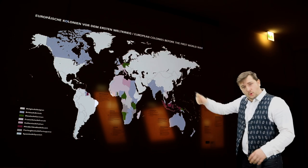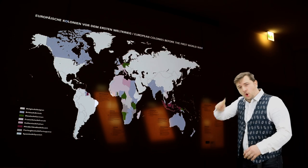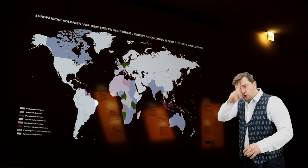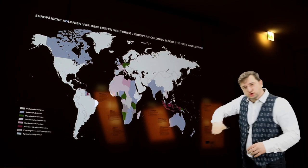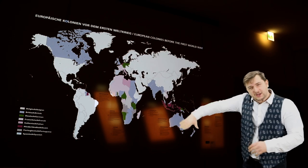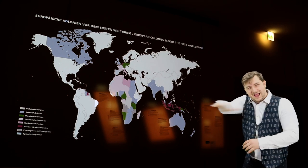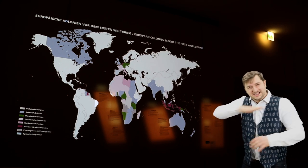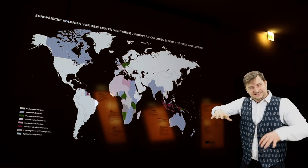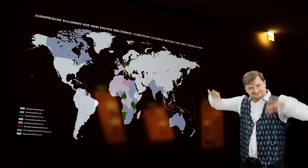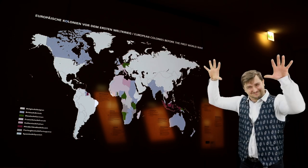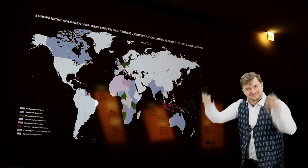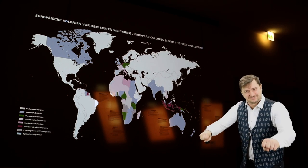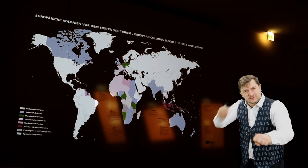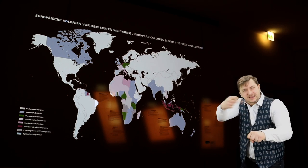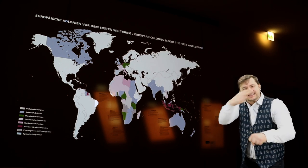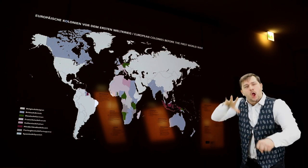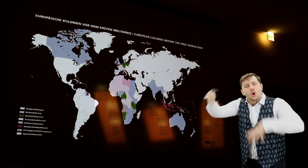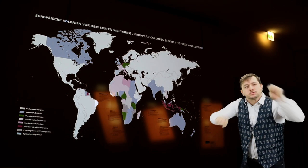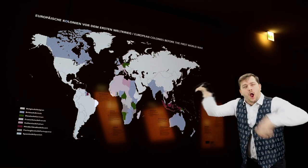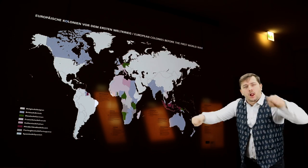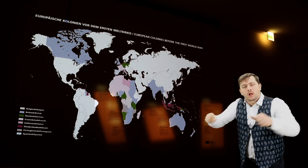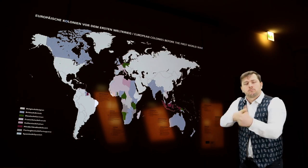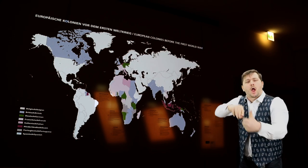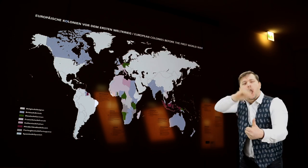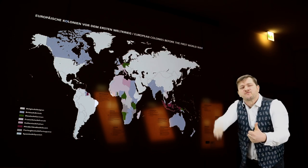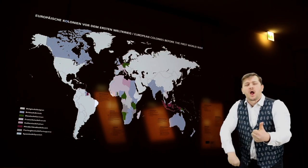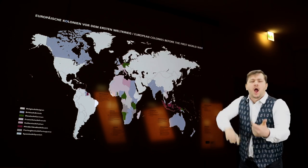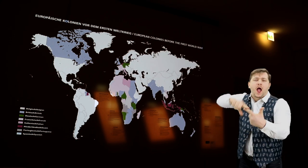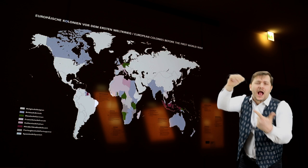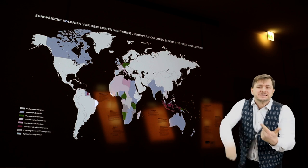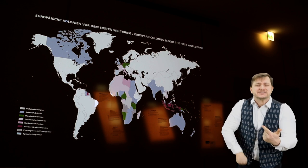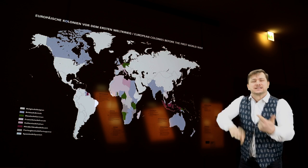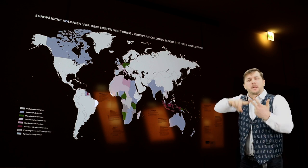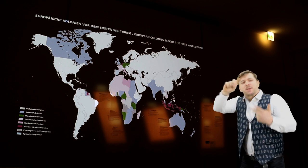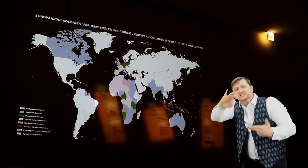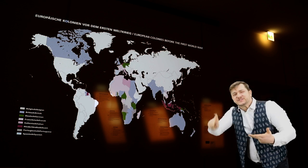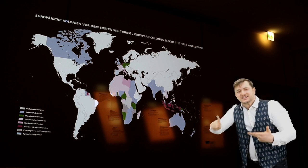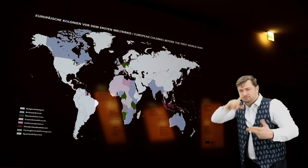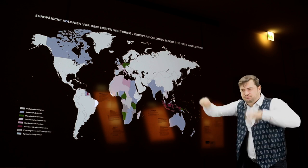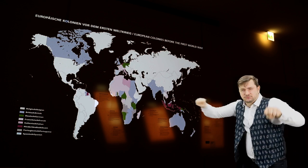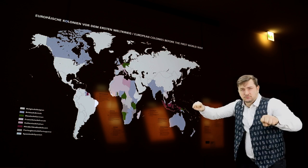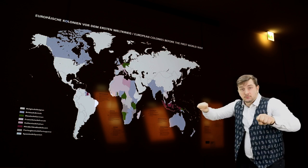Das Deutsche Reich hatte Kolonien in Afrika, Asien und im Pazifik erobert.